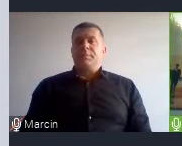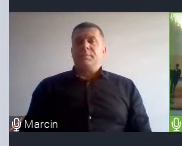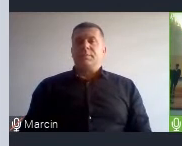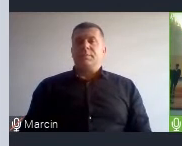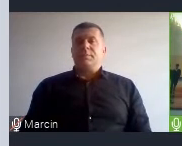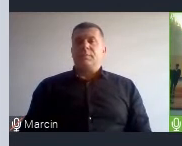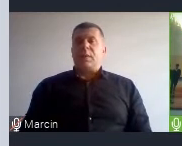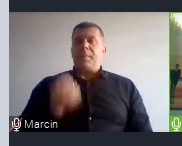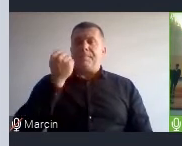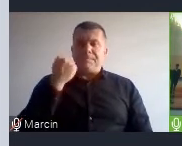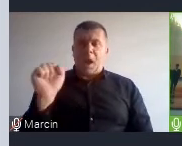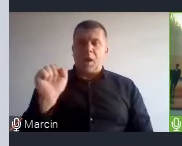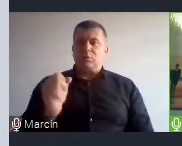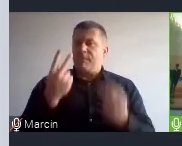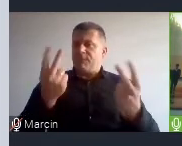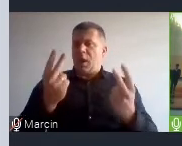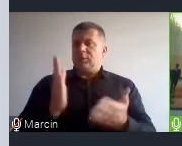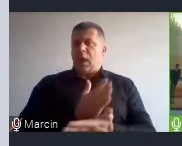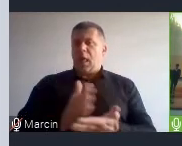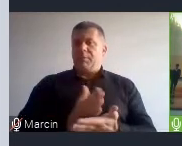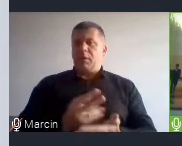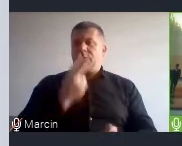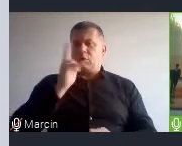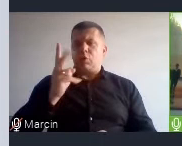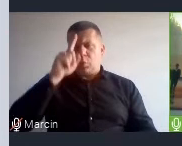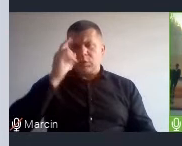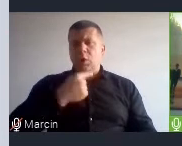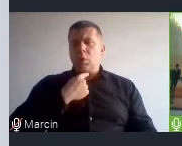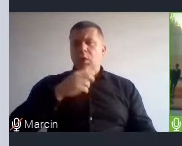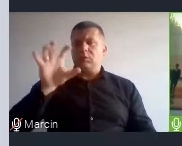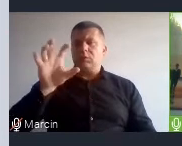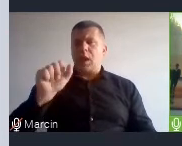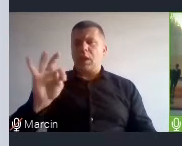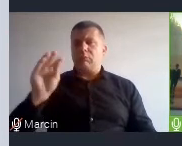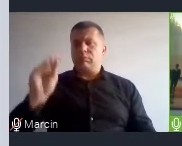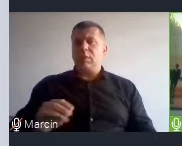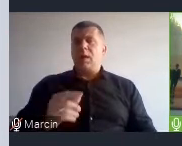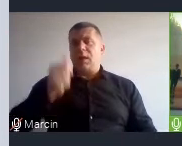To ważny element... Widzę, że ktoś tu zabiera głos w sprawie nazw własnych.